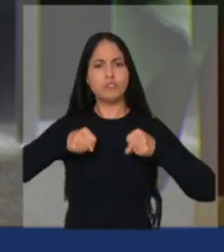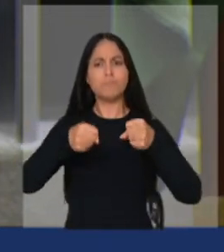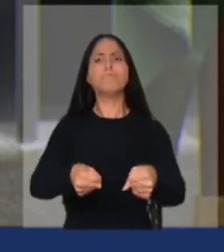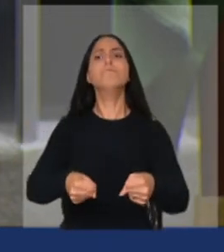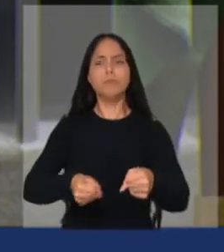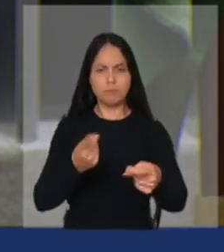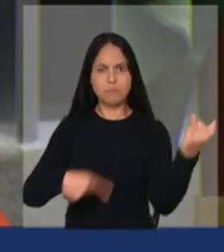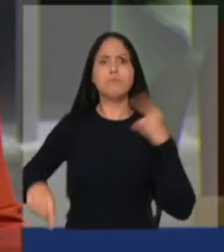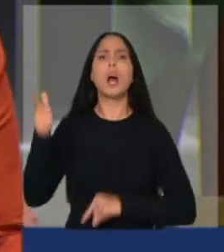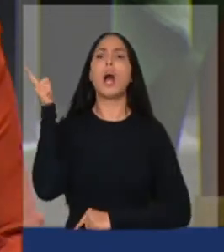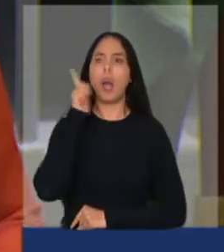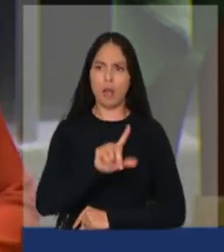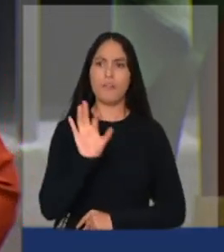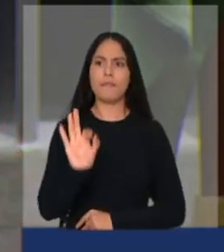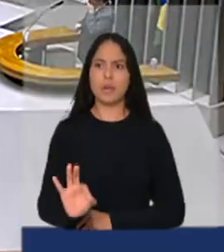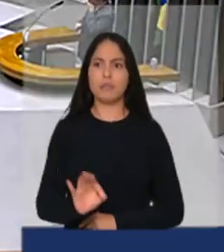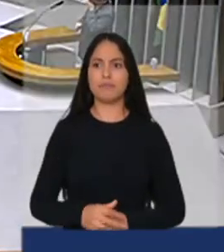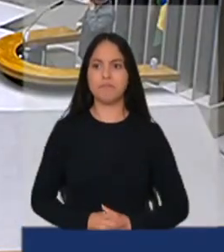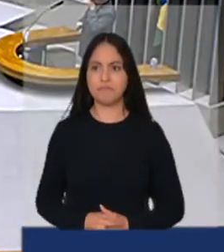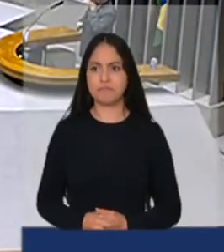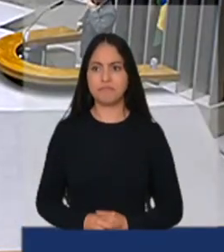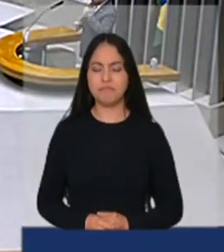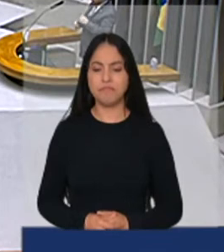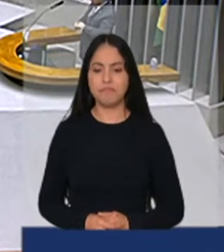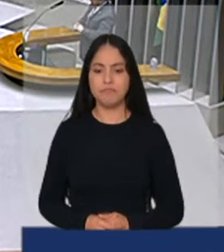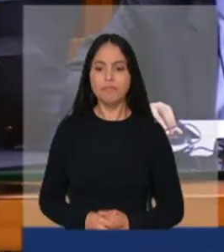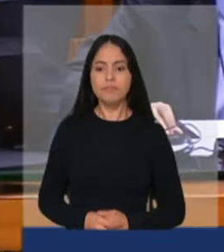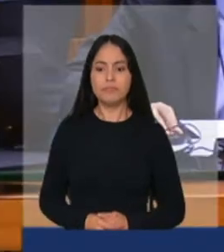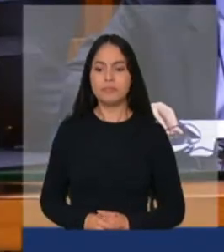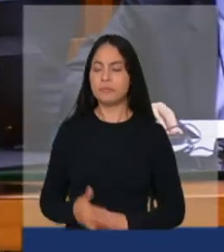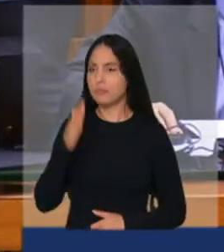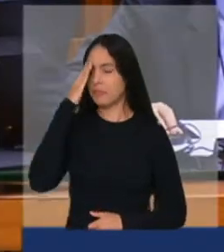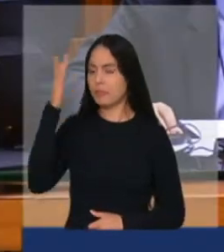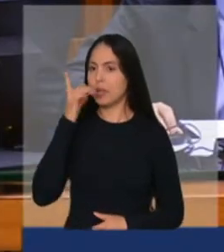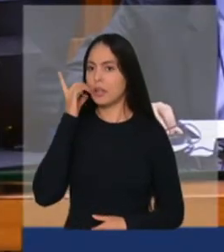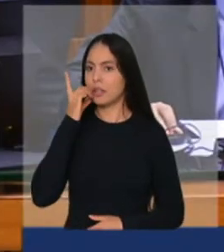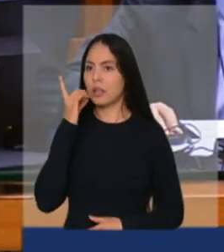HONRA ESTAR NESTA TRIBUNA, AS RUAS QUEREM, A POPULAÇÃO QUER, A LÓGICA QUER, A